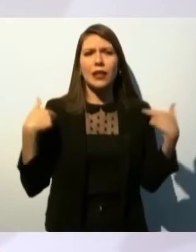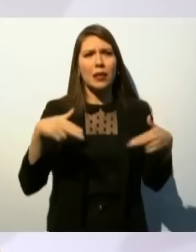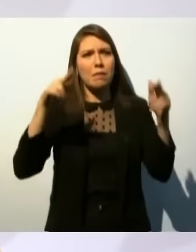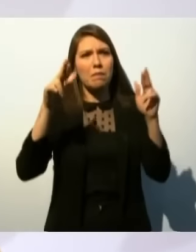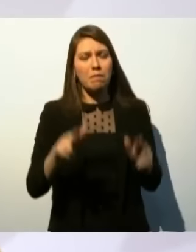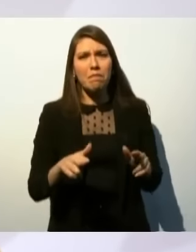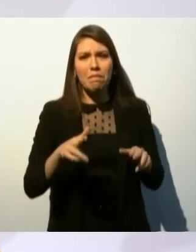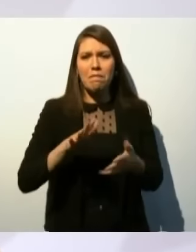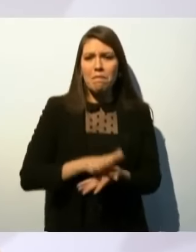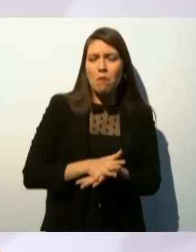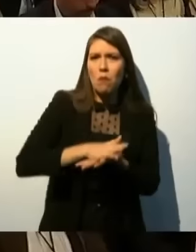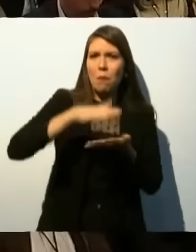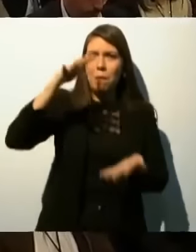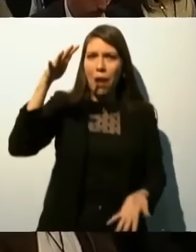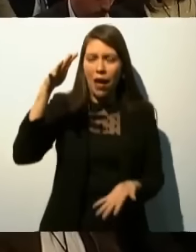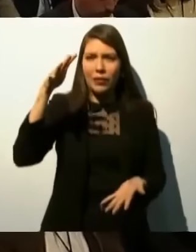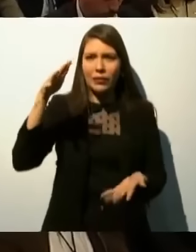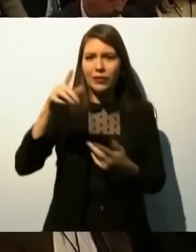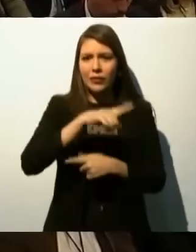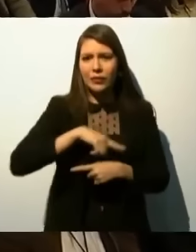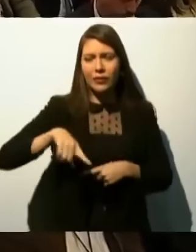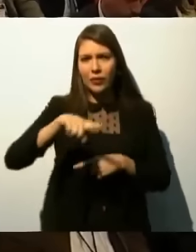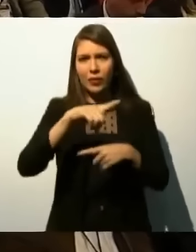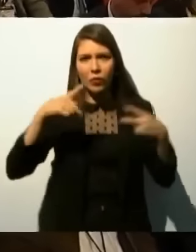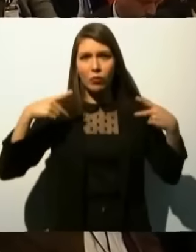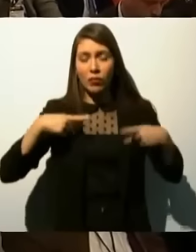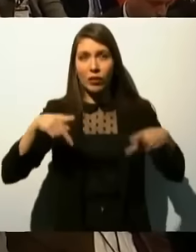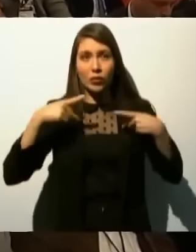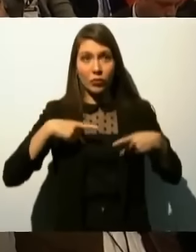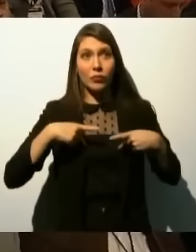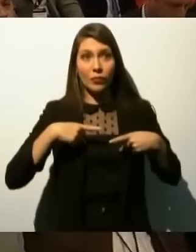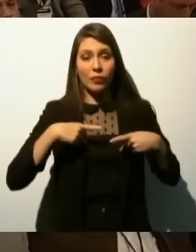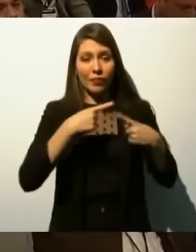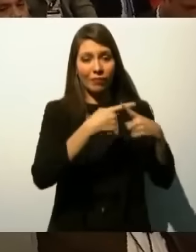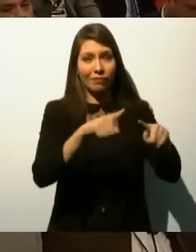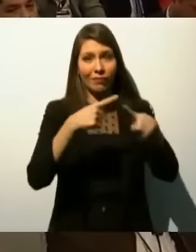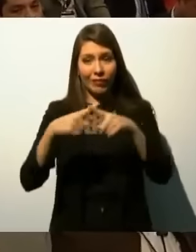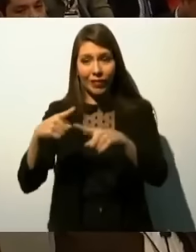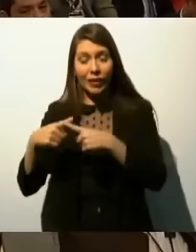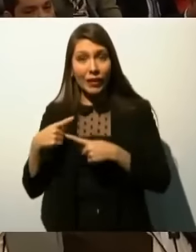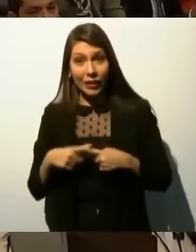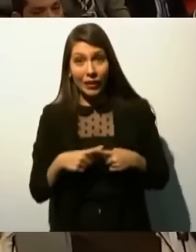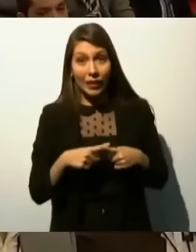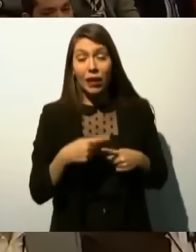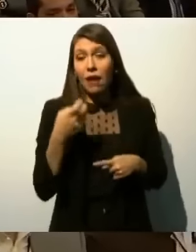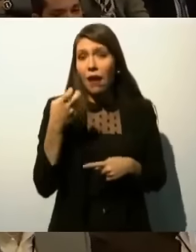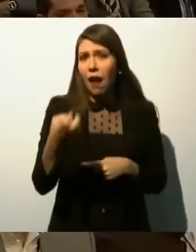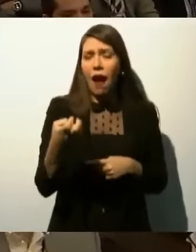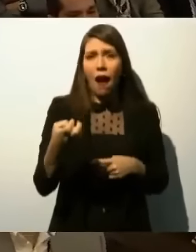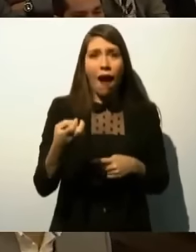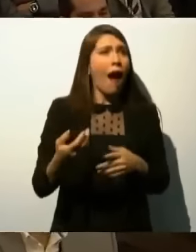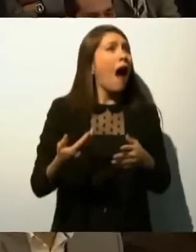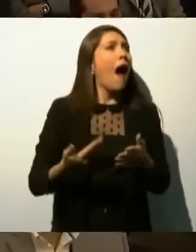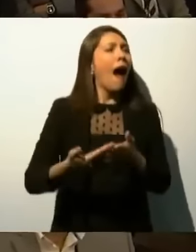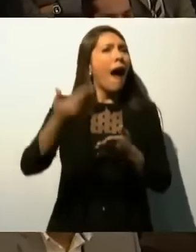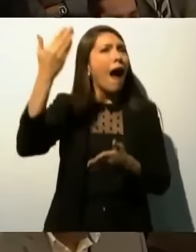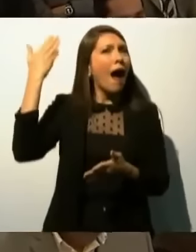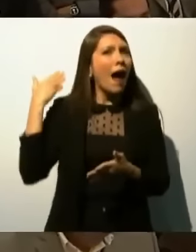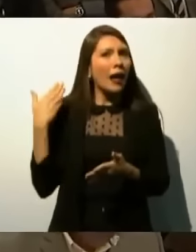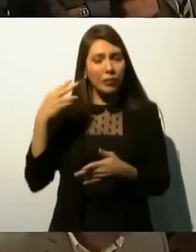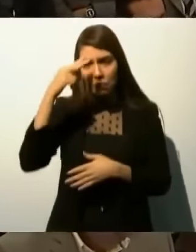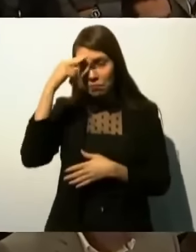pluralidad esta pluralidad no tiene antecedentes en la historia Aquí esta diversidad está reunida